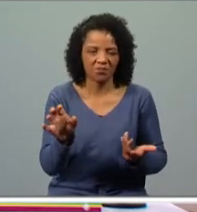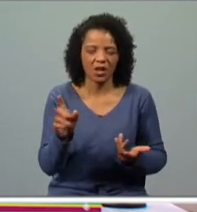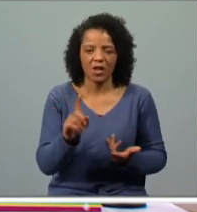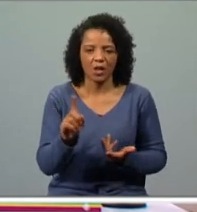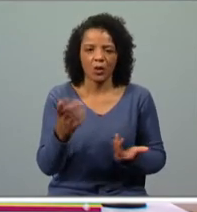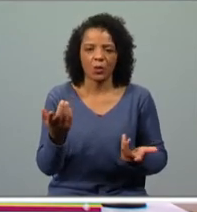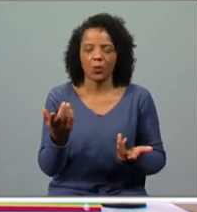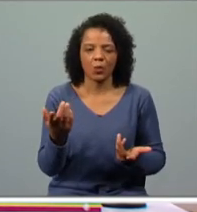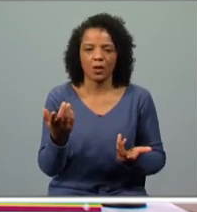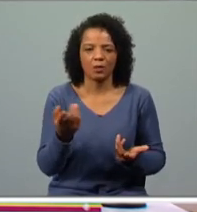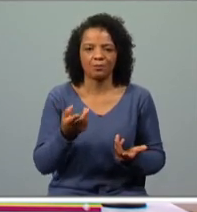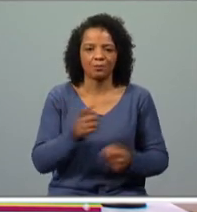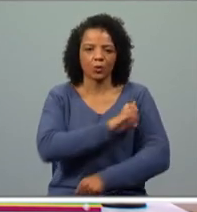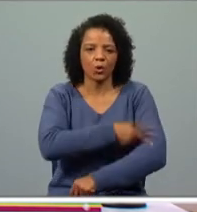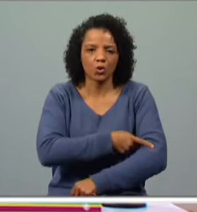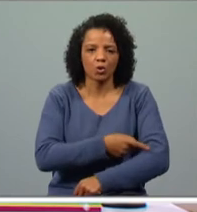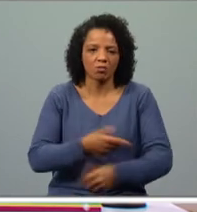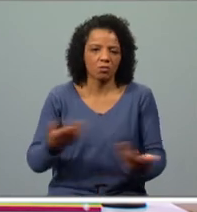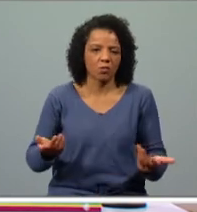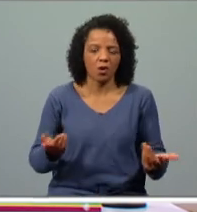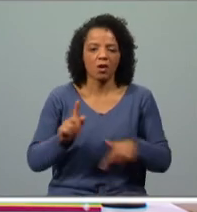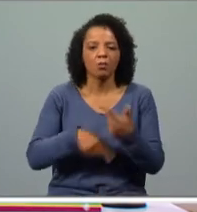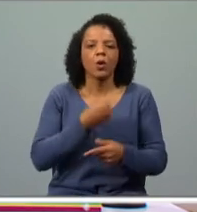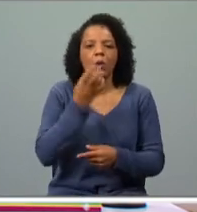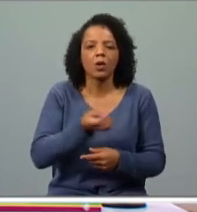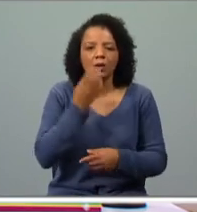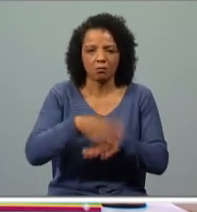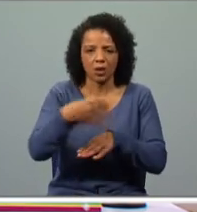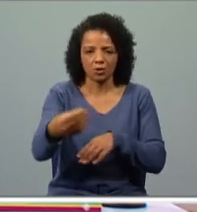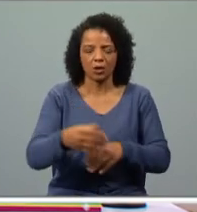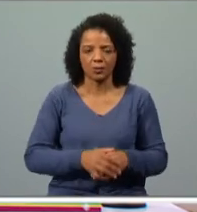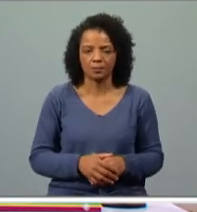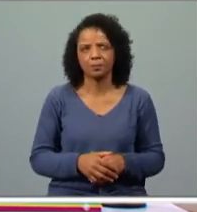coisa muito muito corajosa e Valente Pois para se contar mais tarde então 非常非常勇敢和勇敢的事情好吧，以後再告訴你